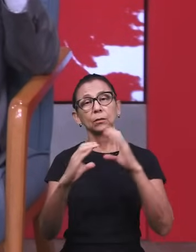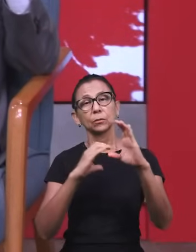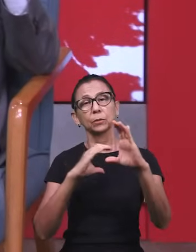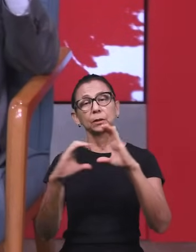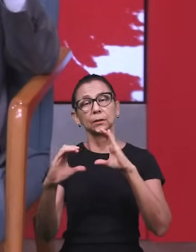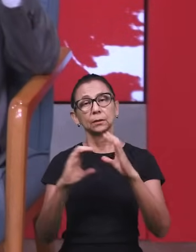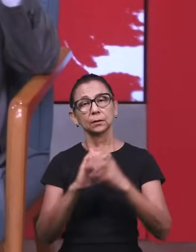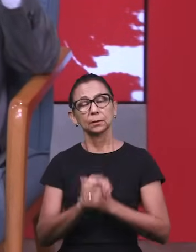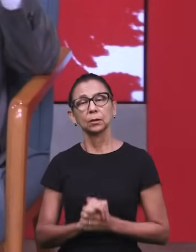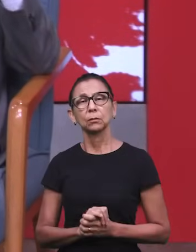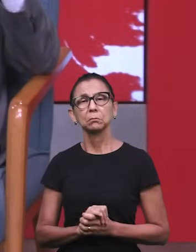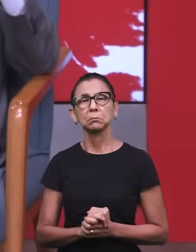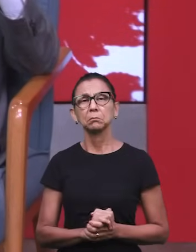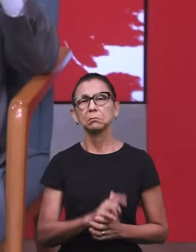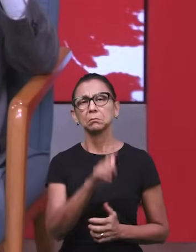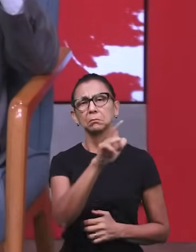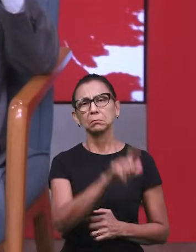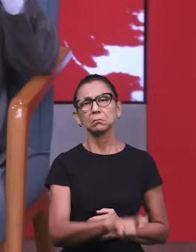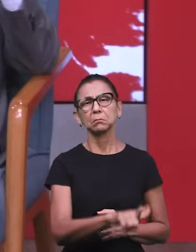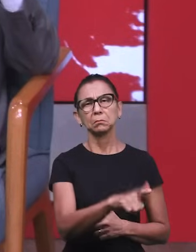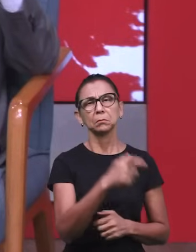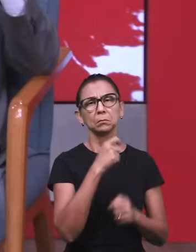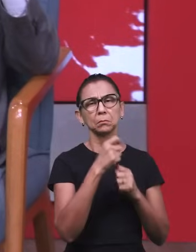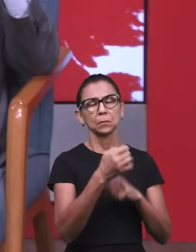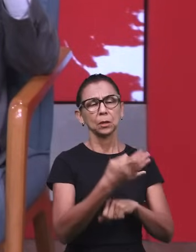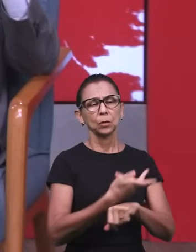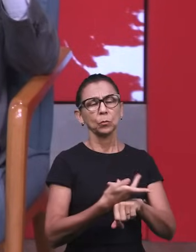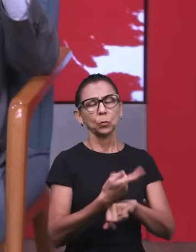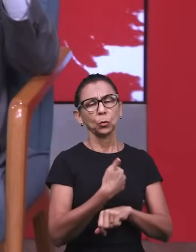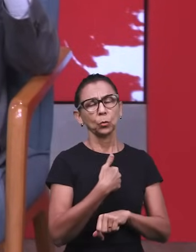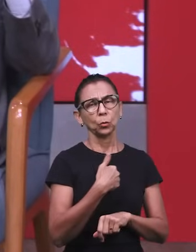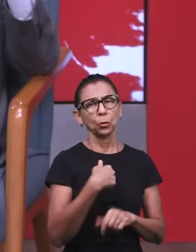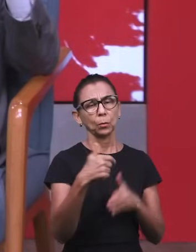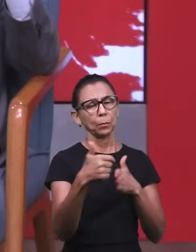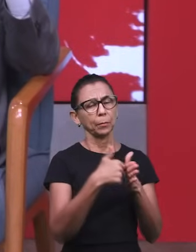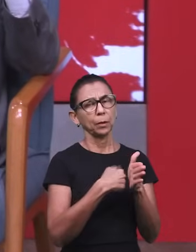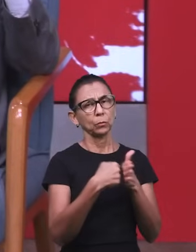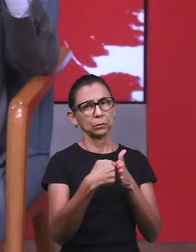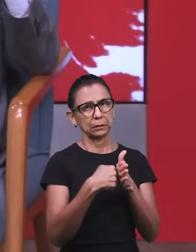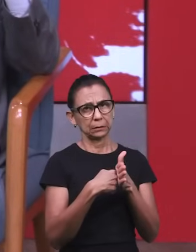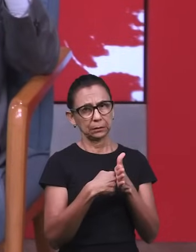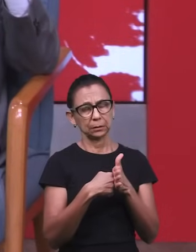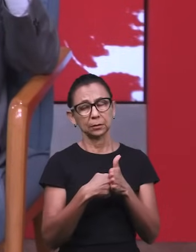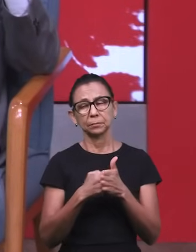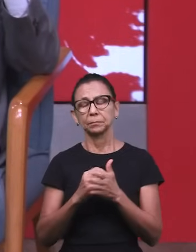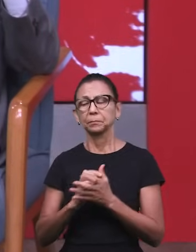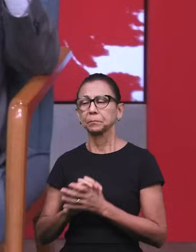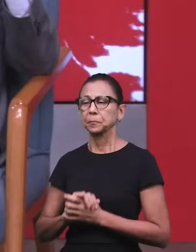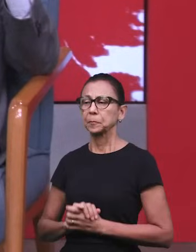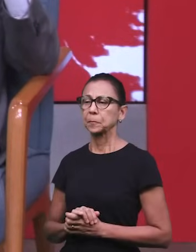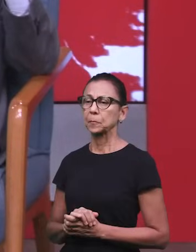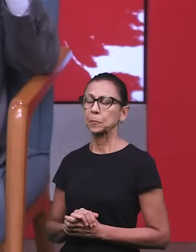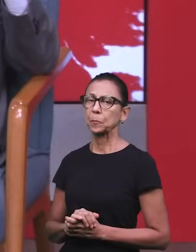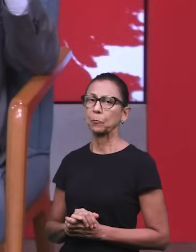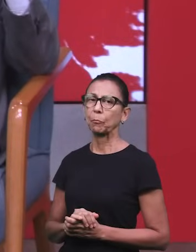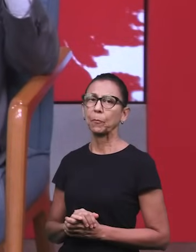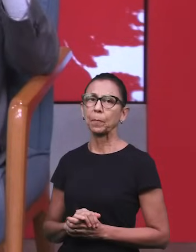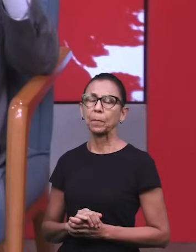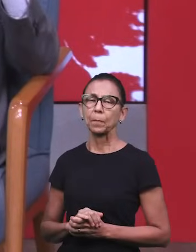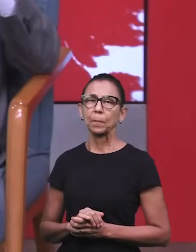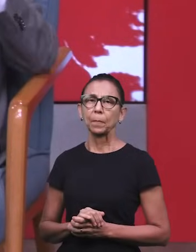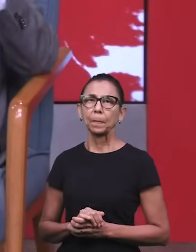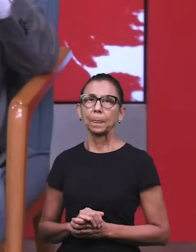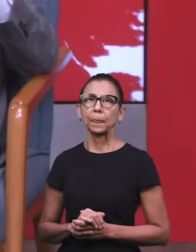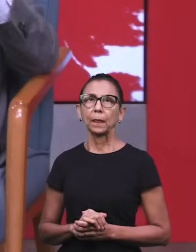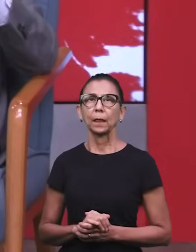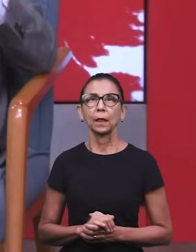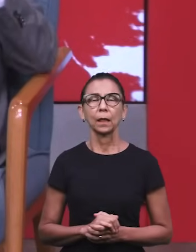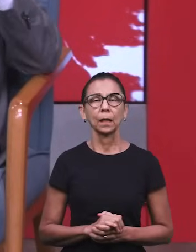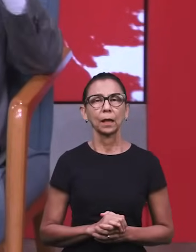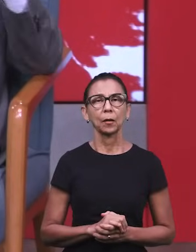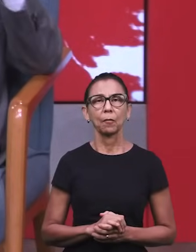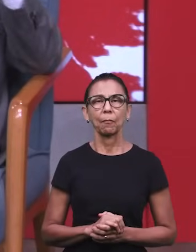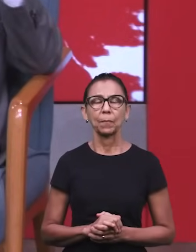de comunicação um deles me procurou e queria me fazer algumas perguntas e a primeira pergunta que